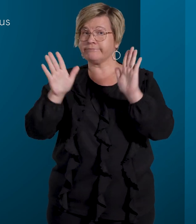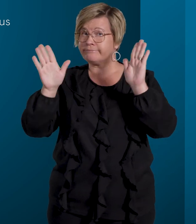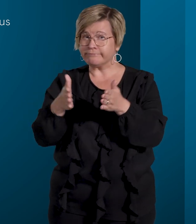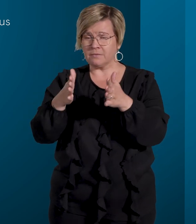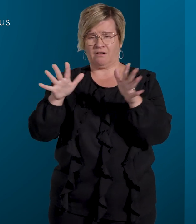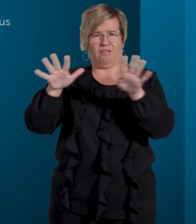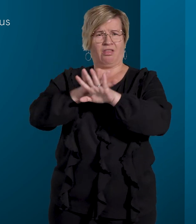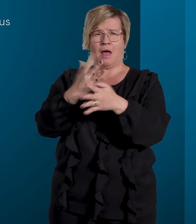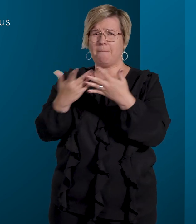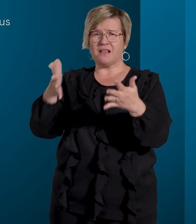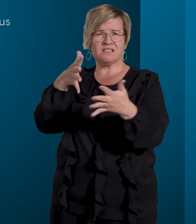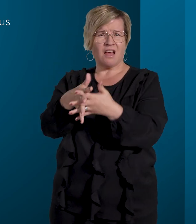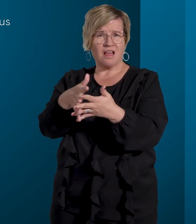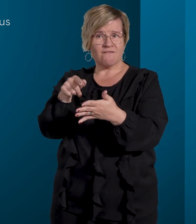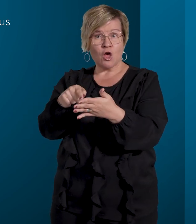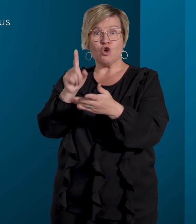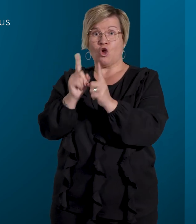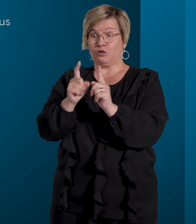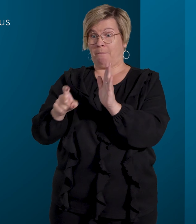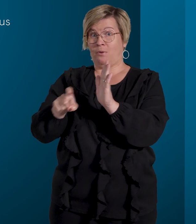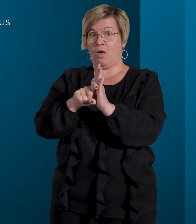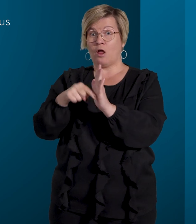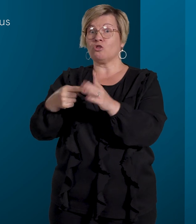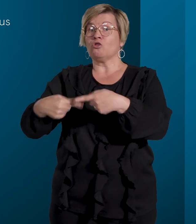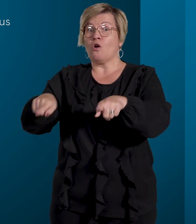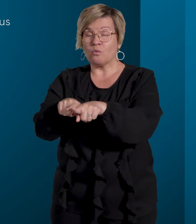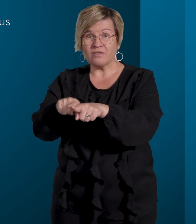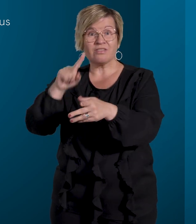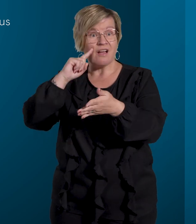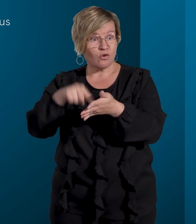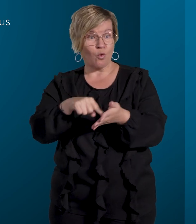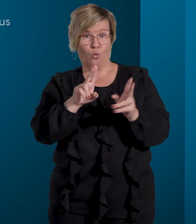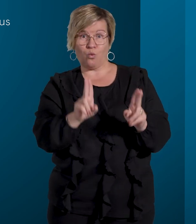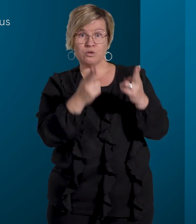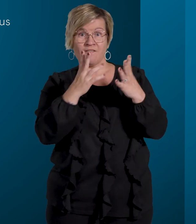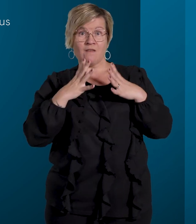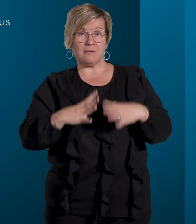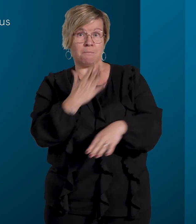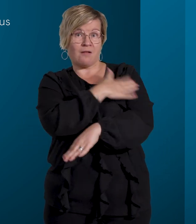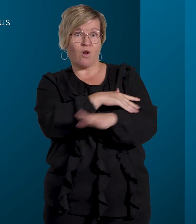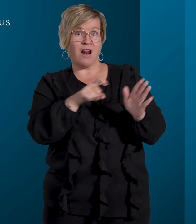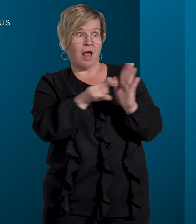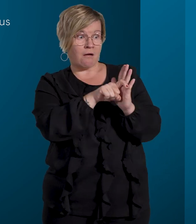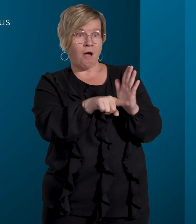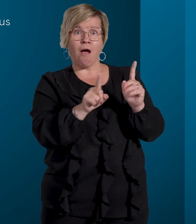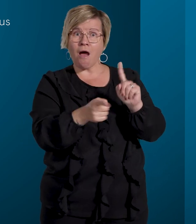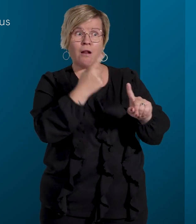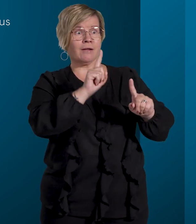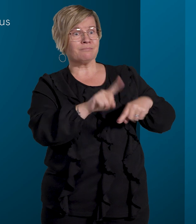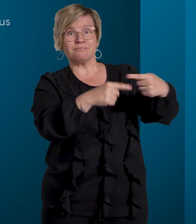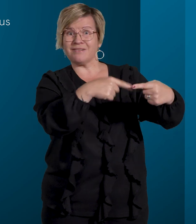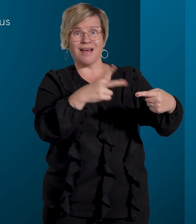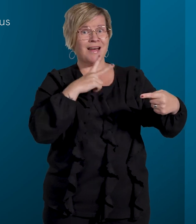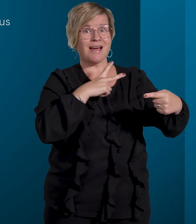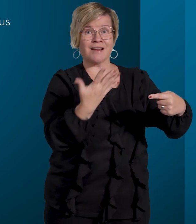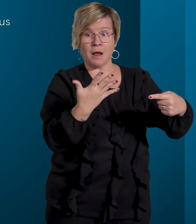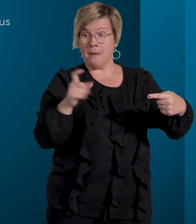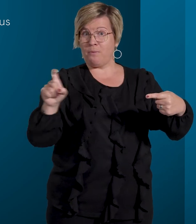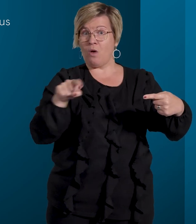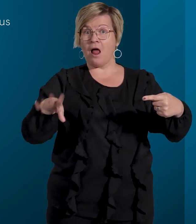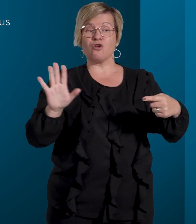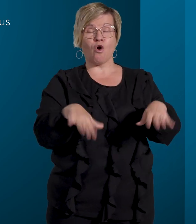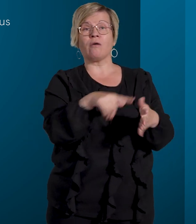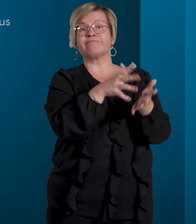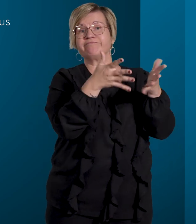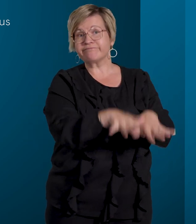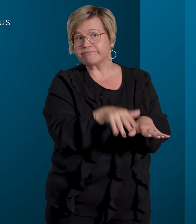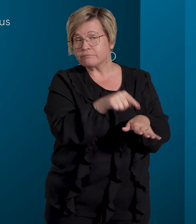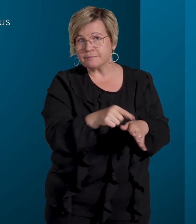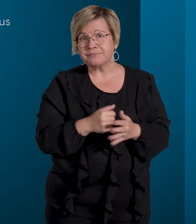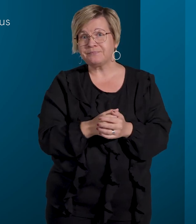uhkaa kuitenkin romuttaa lain ennen kuin se on edes ehtinyt astua voimaan.